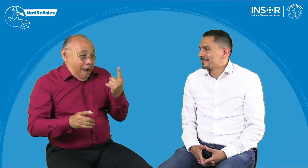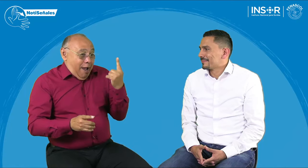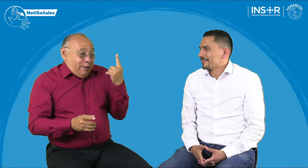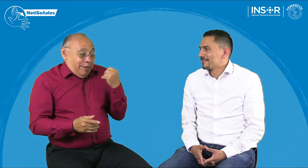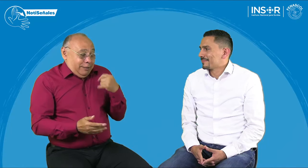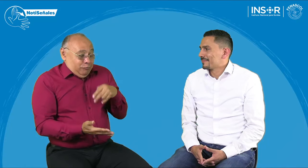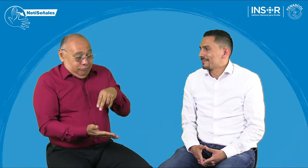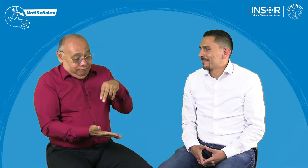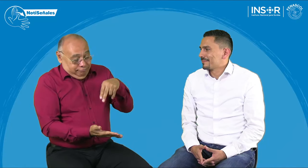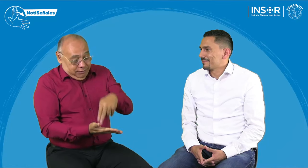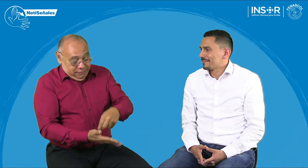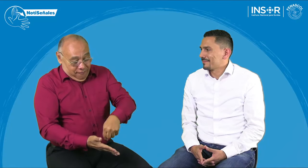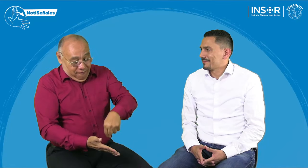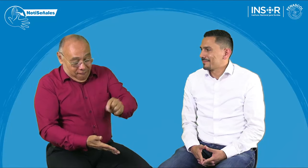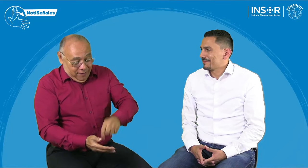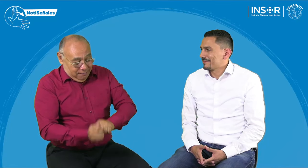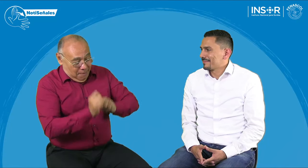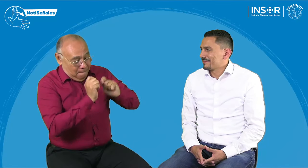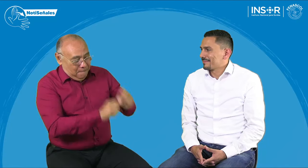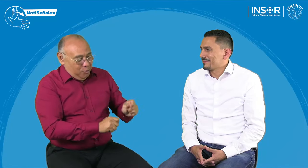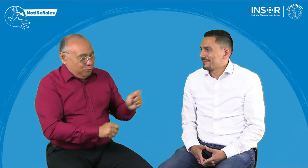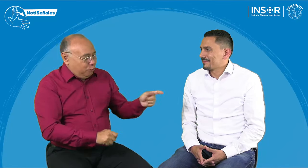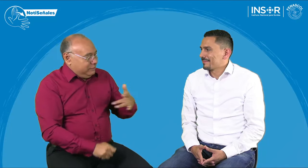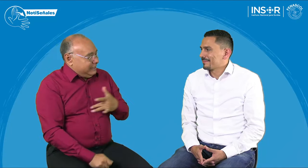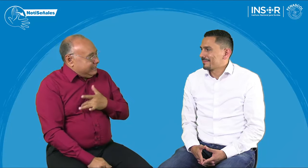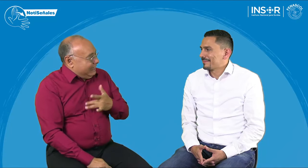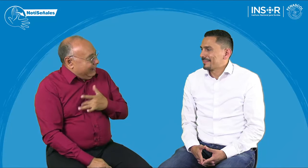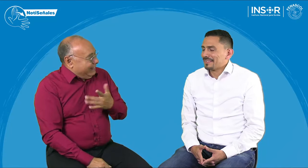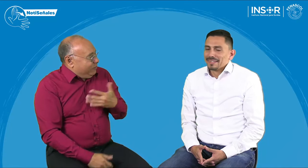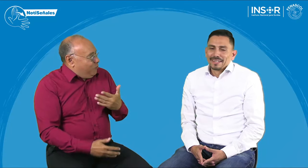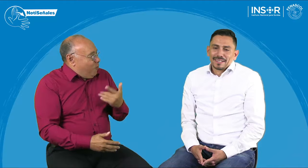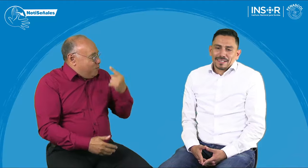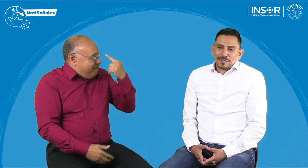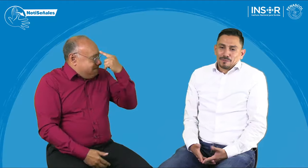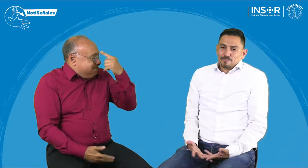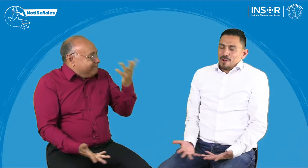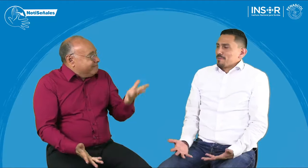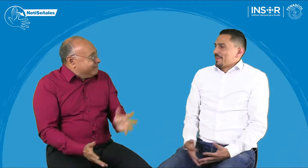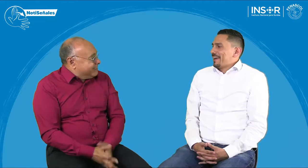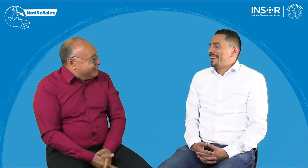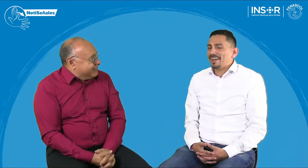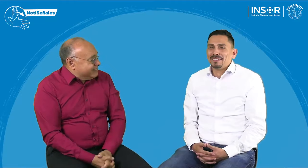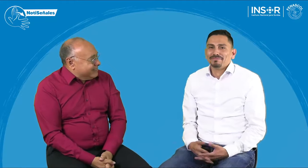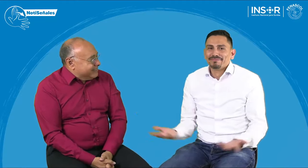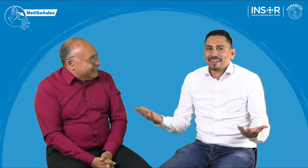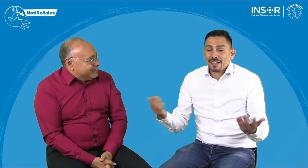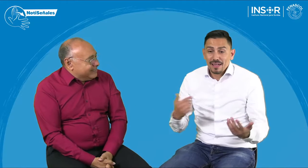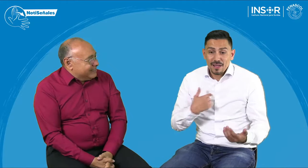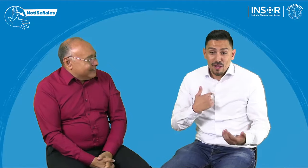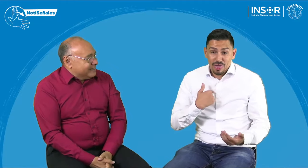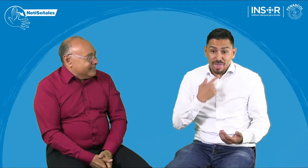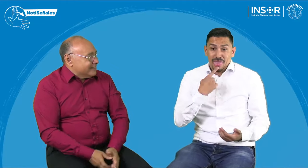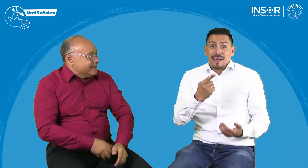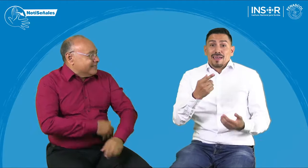sabes que la comunidad sorda venía con este sueño, con esta